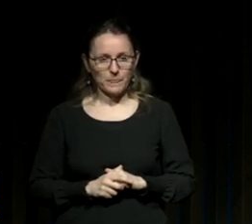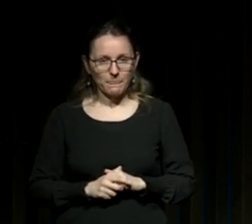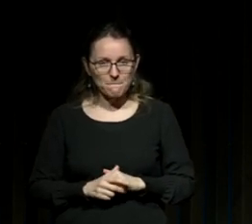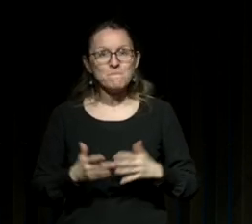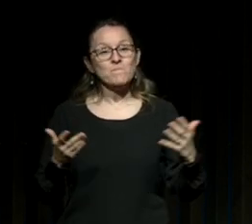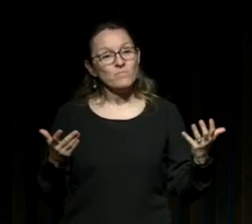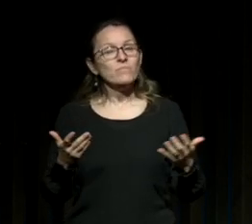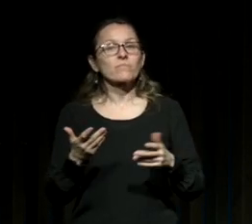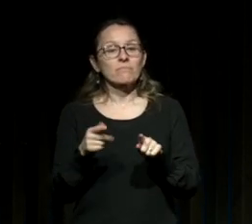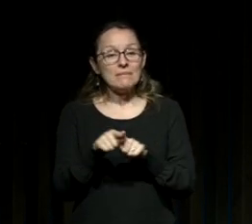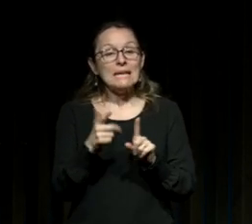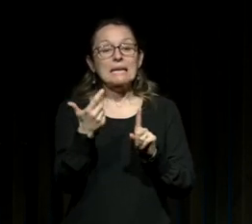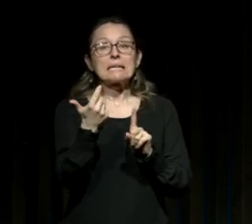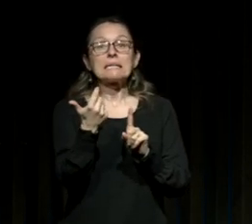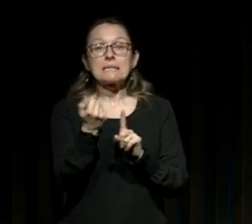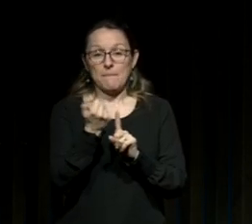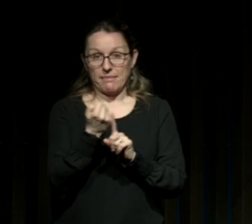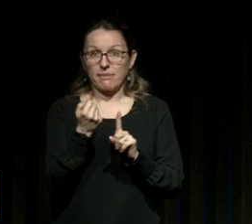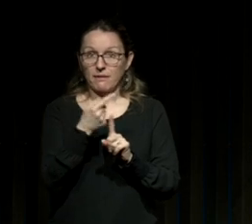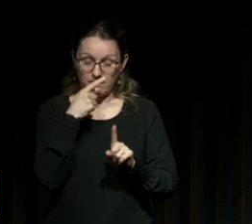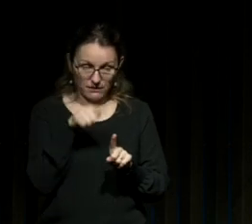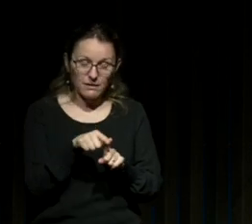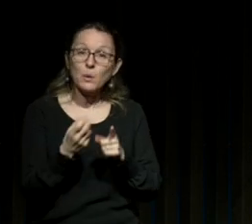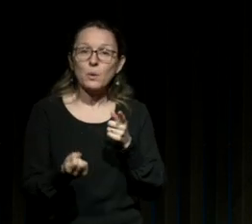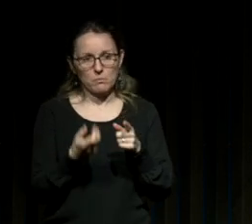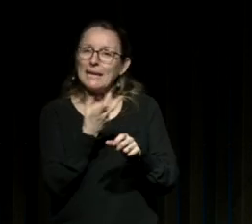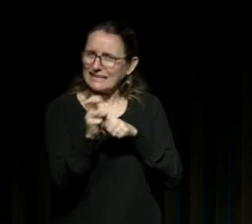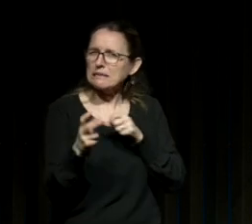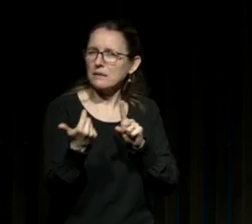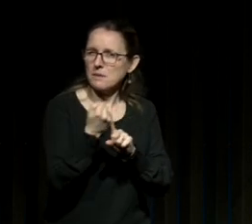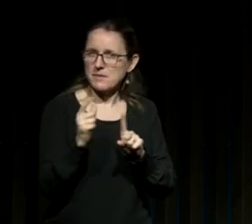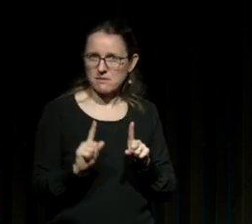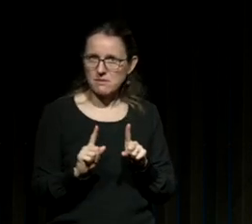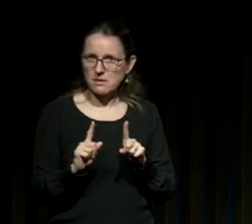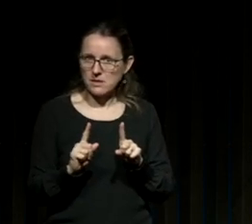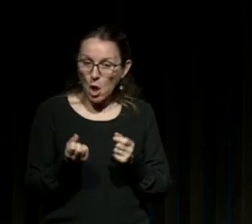cas de diabète chez ces patients qui étaient très à risque donc de développer un diabète et bien le